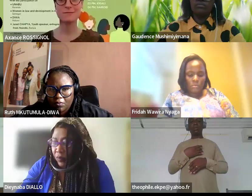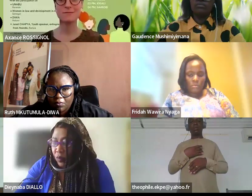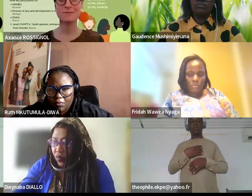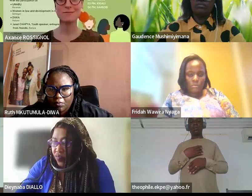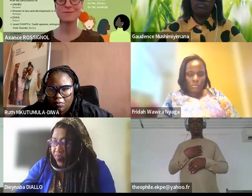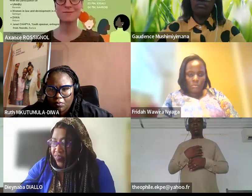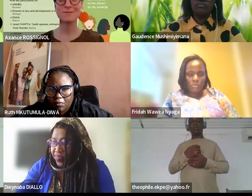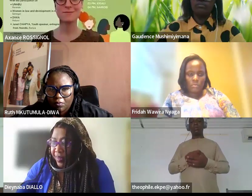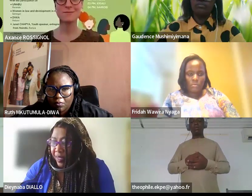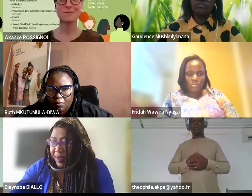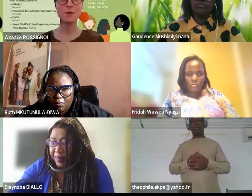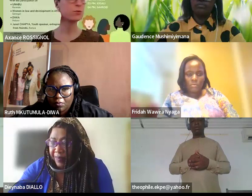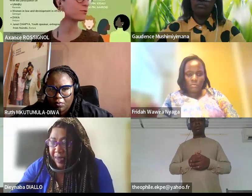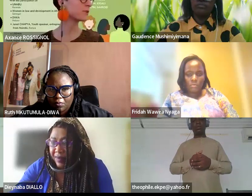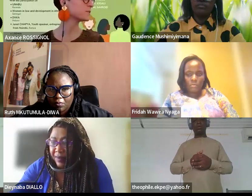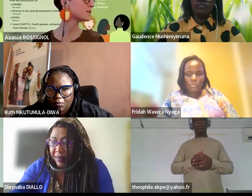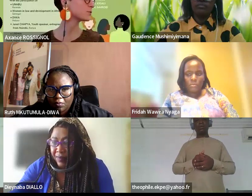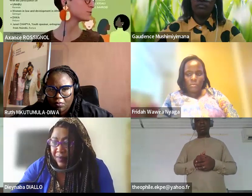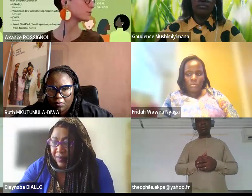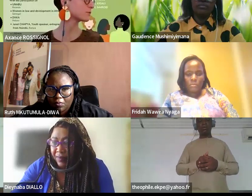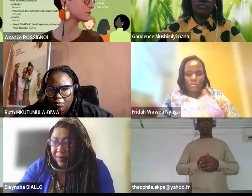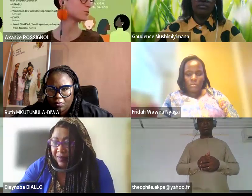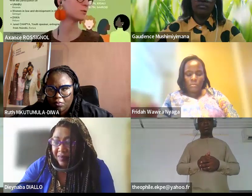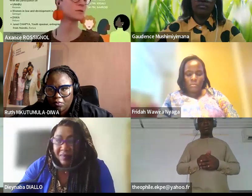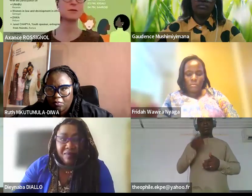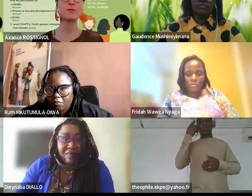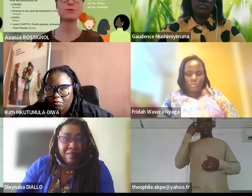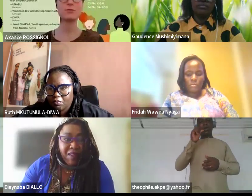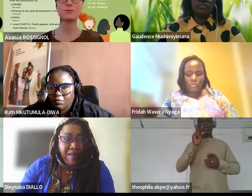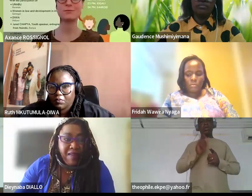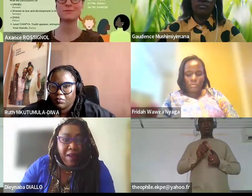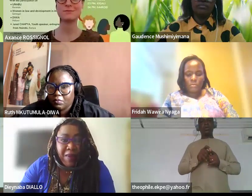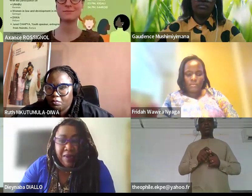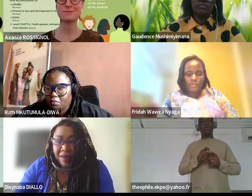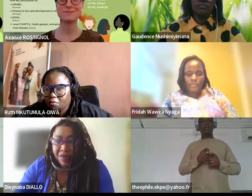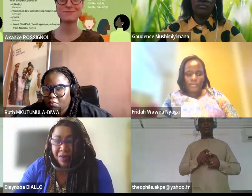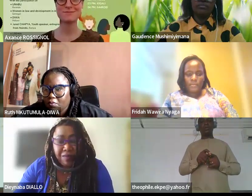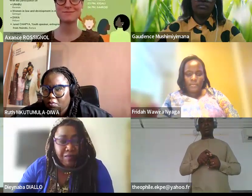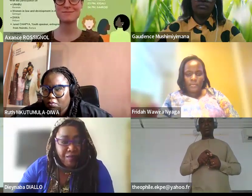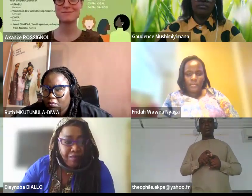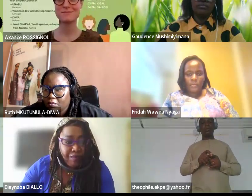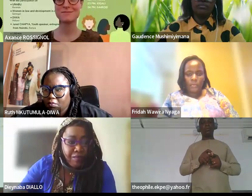s'exprimer pour un petit mot voilà alors nous allons faire une